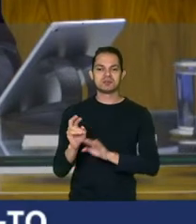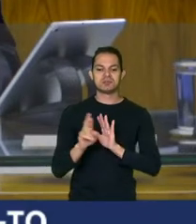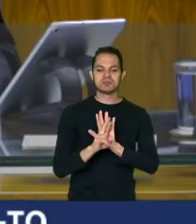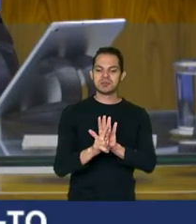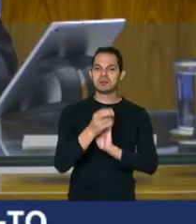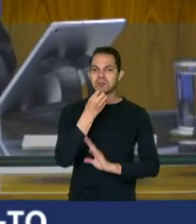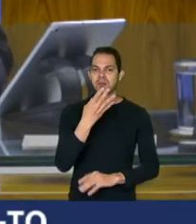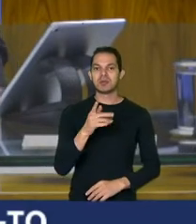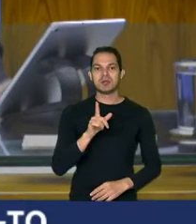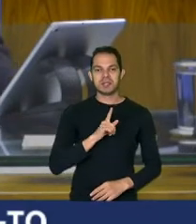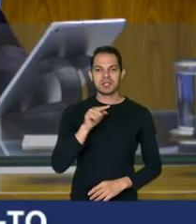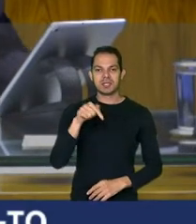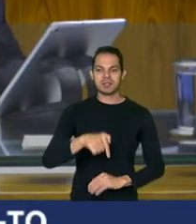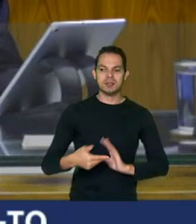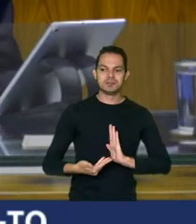MOSTRA QUE O TOCANTINS ESTÁ